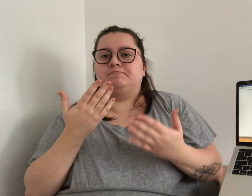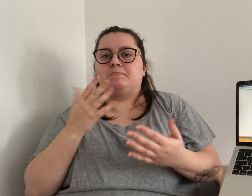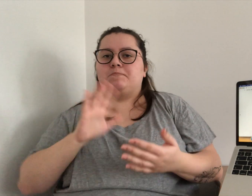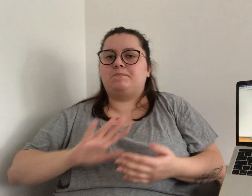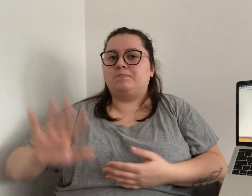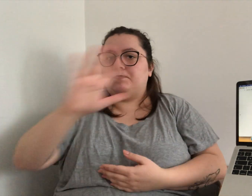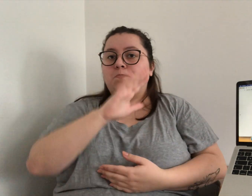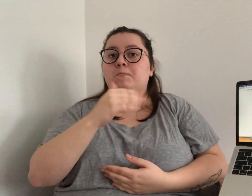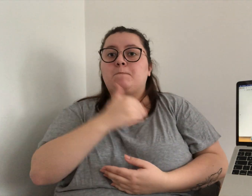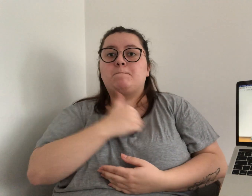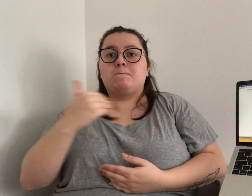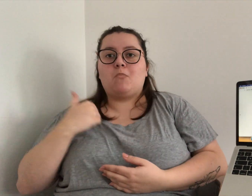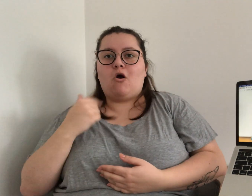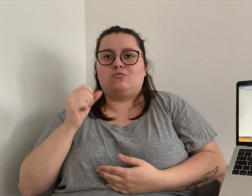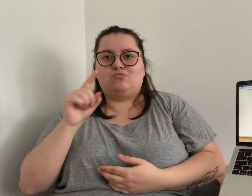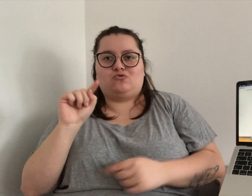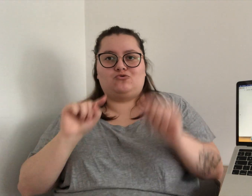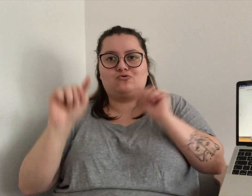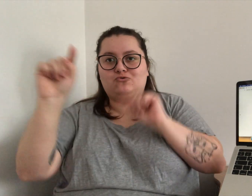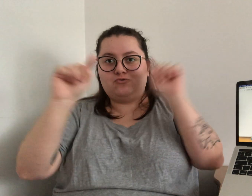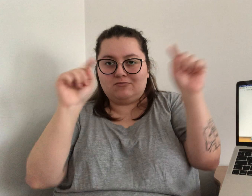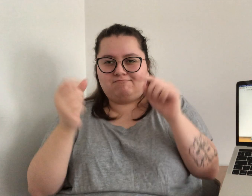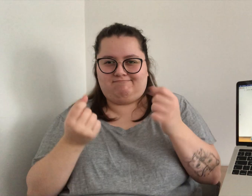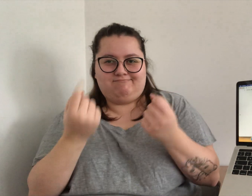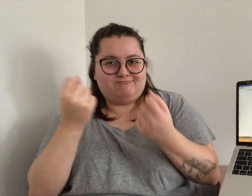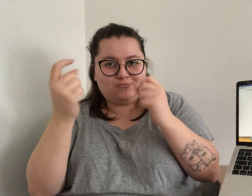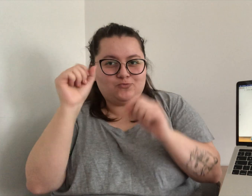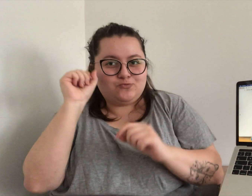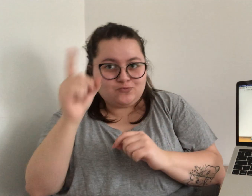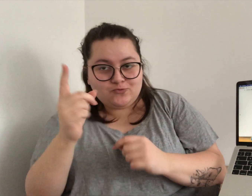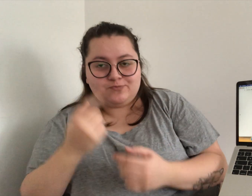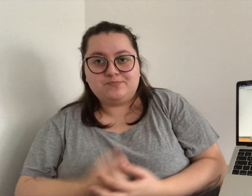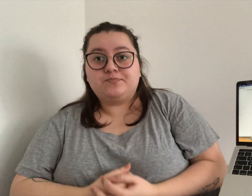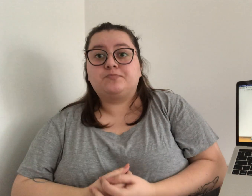Automaty te coraz częściej pojawiają się w całej Polsce.